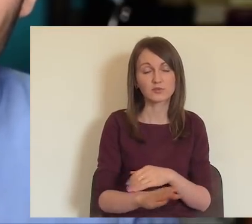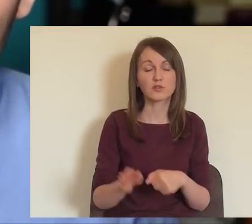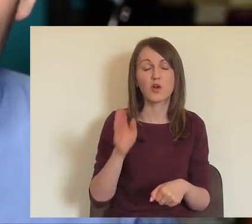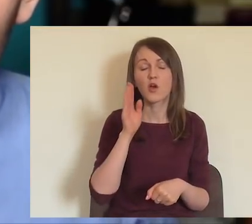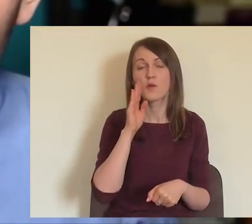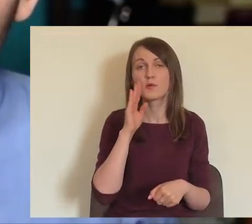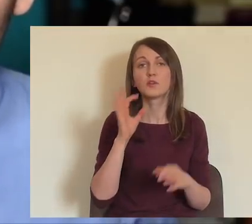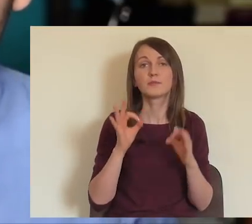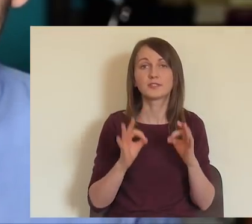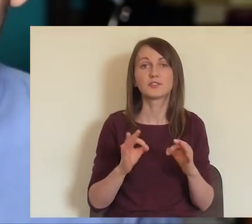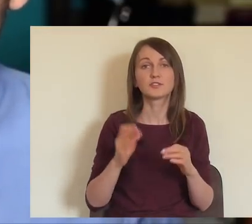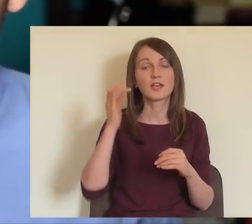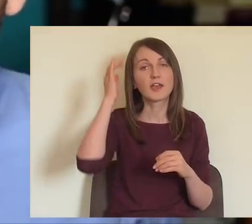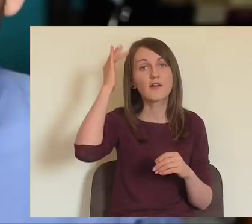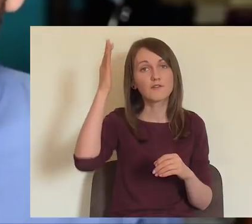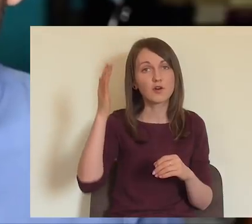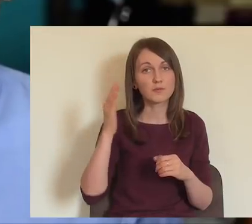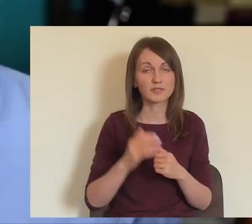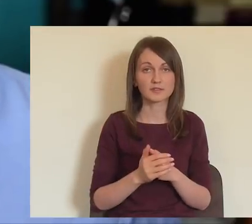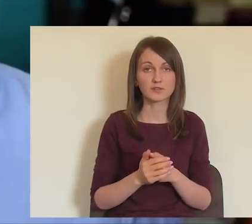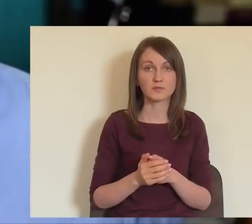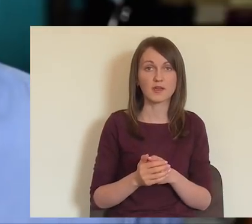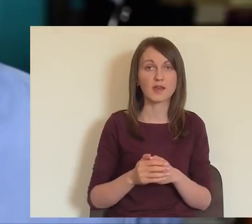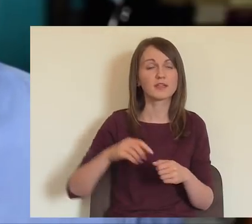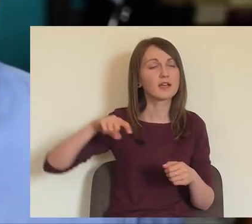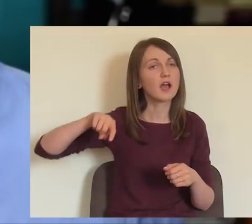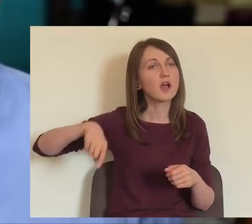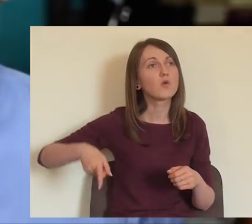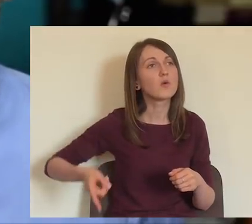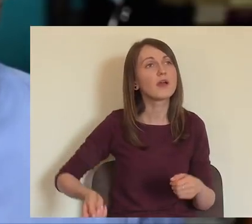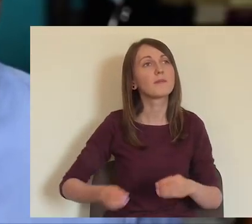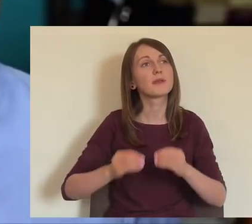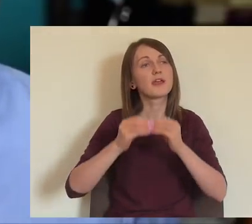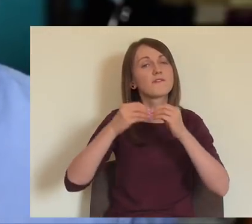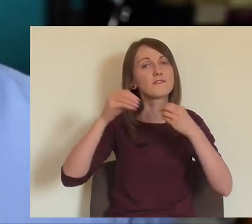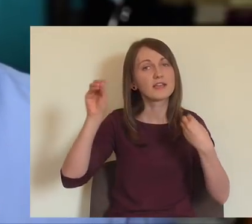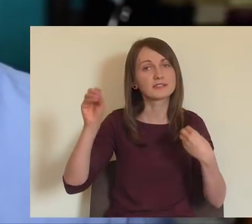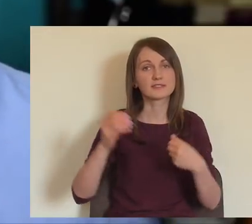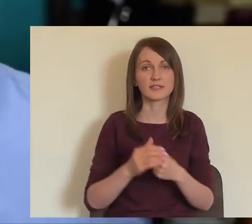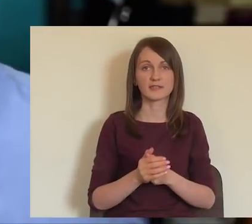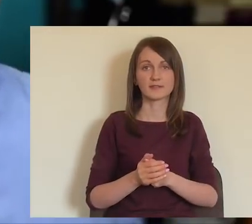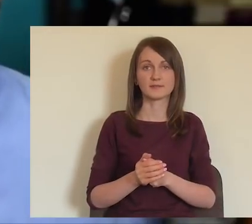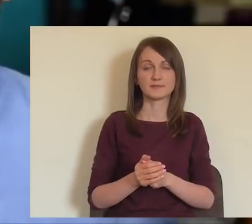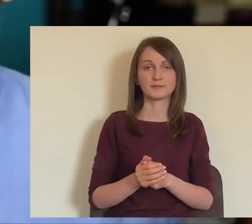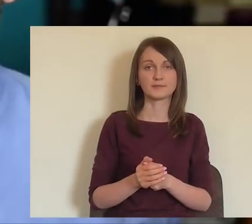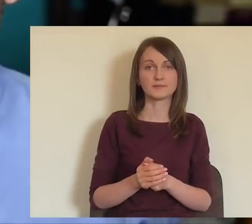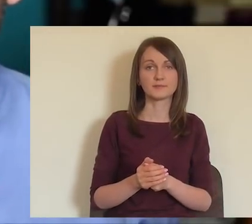może być głębsze w funkcjonowaniu na co dzień, może mieć głębsze konsekwencje.